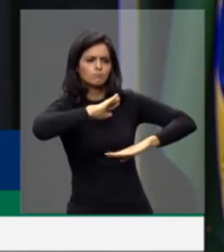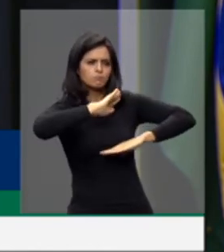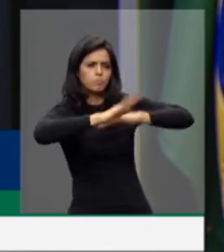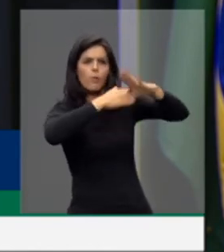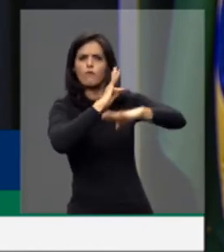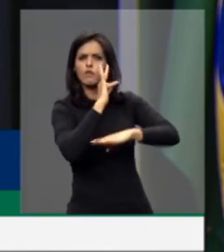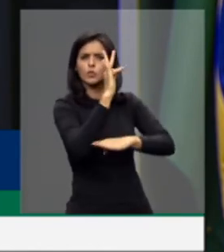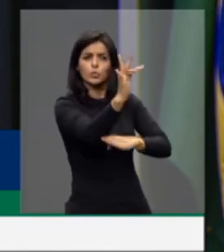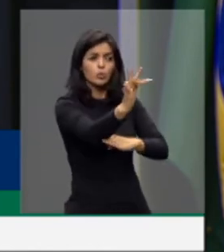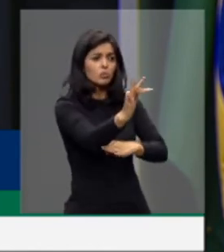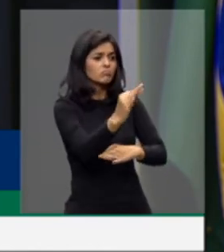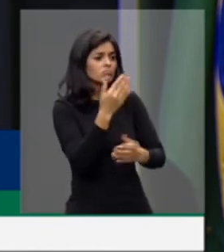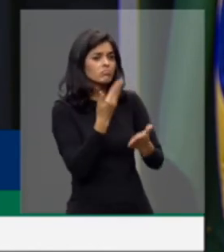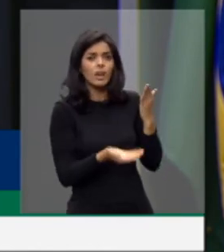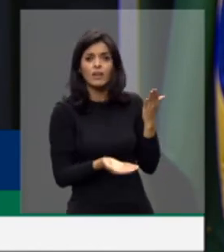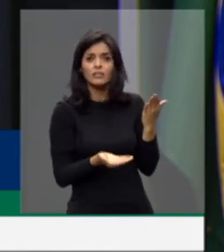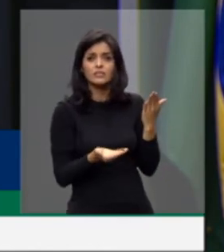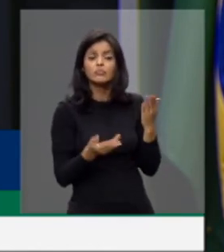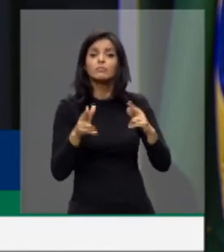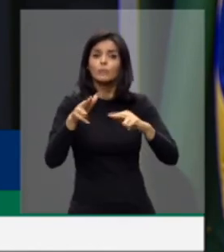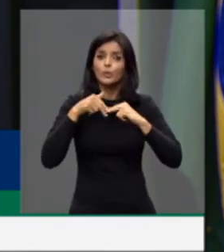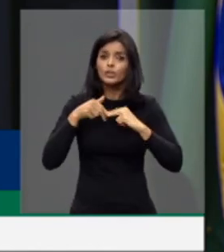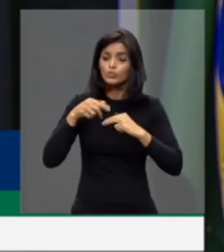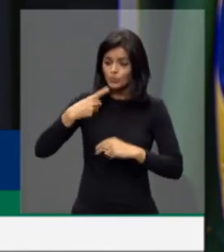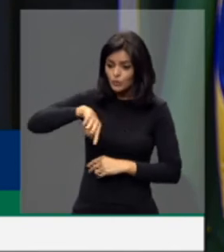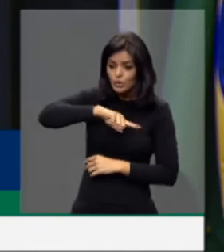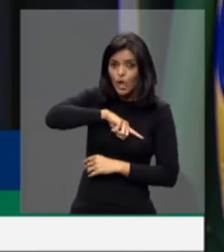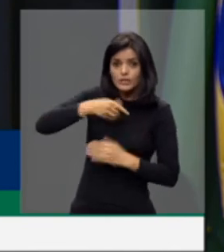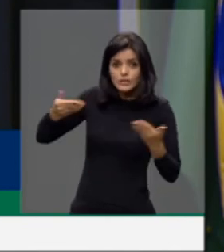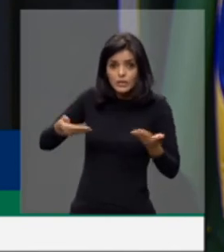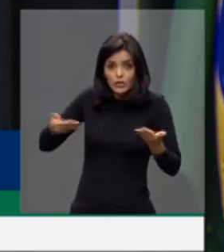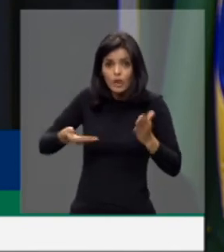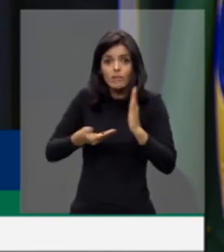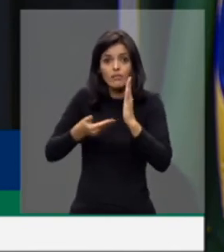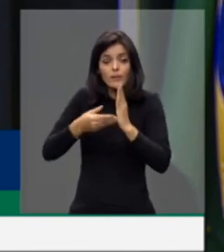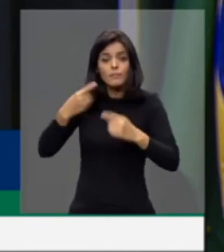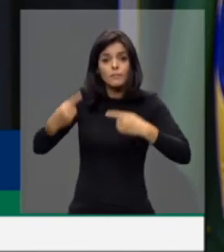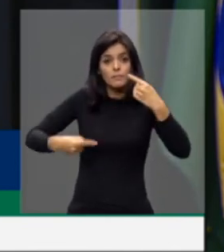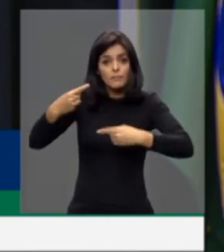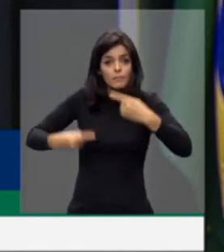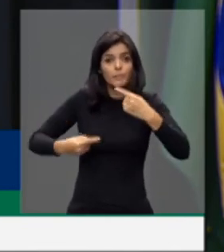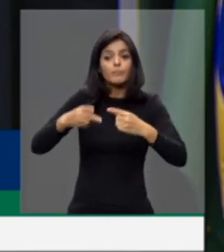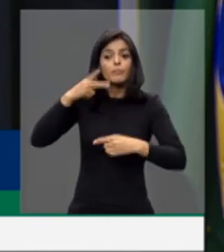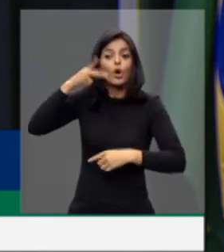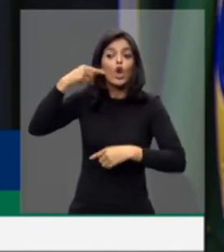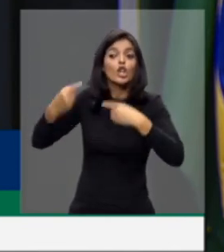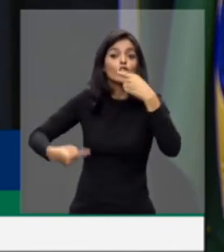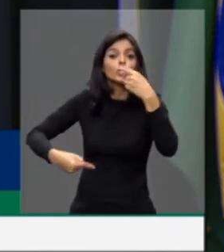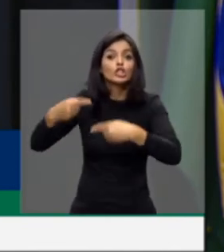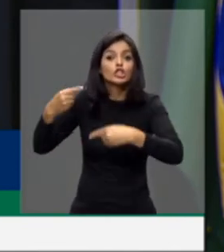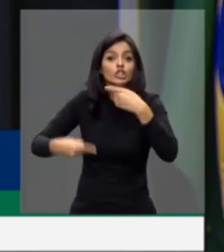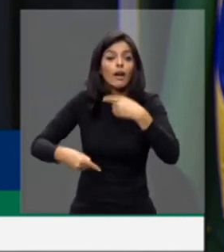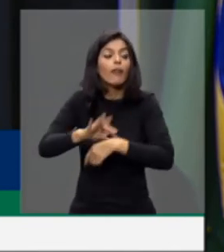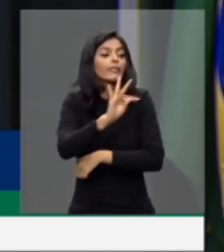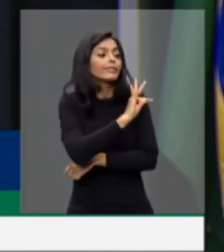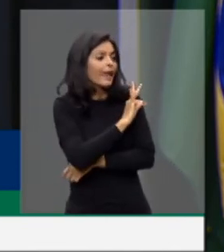UM CÁLCULO TÉCNICO E PERDENDO A VISIBILIDADE DEPUTADO PROJETAR UM FUTURO MUITO MELHOR PARA A NOSSA NAÇÃO. POR ISSO ESSA CASA É